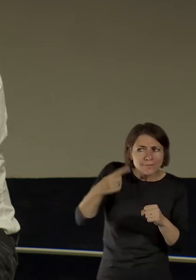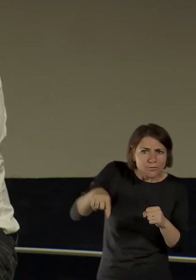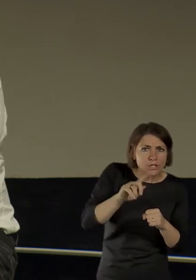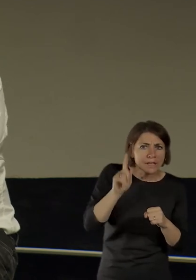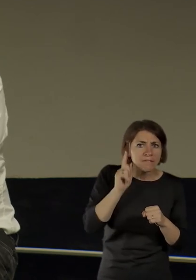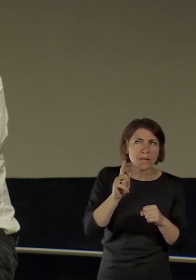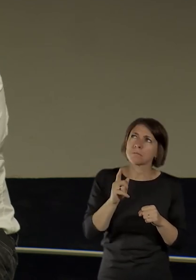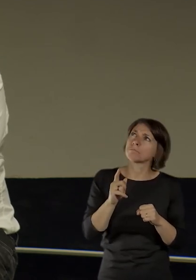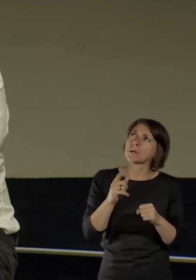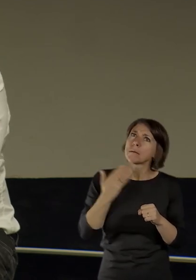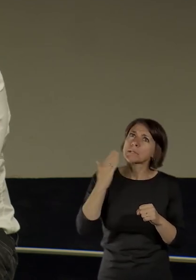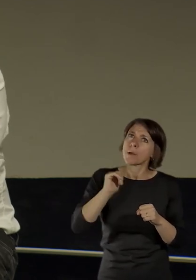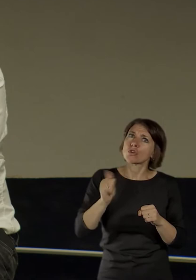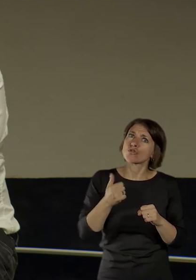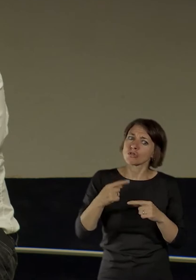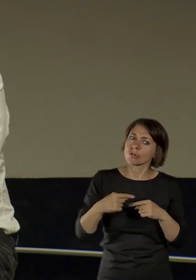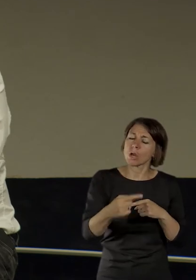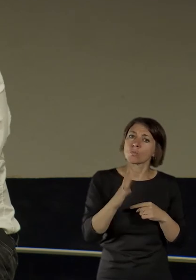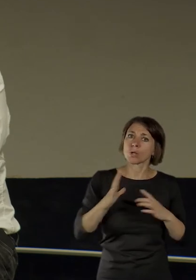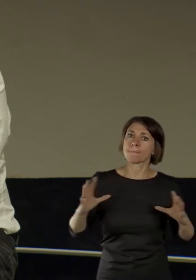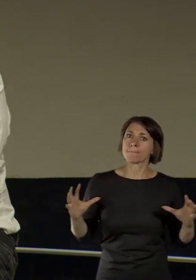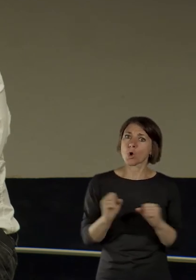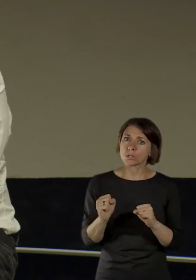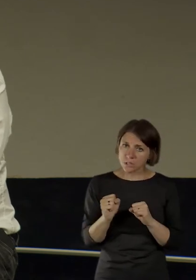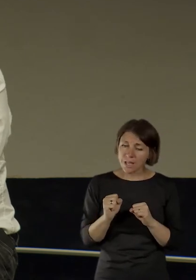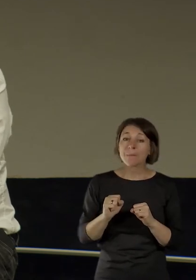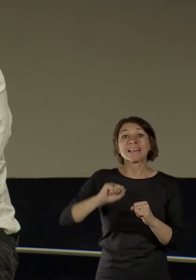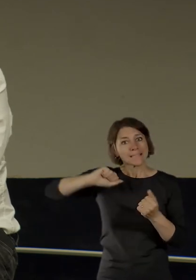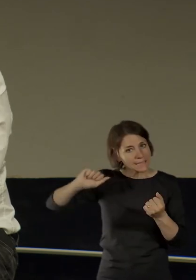jestli se nepletu, budou ty lokality, u kterých by bylo dobré,